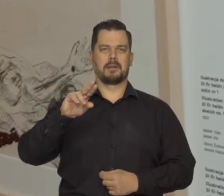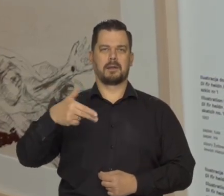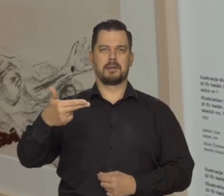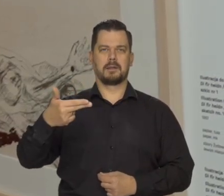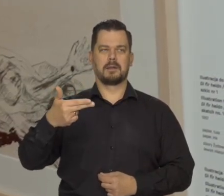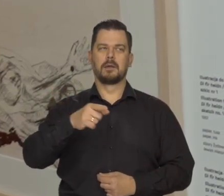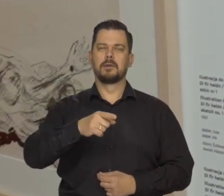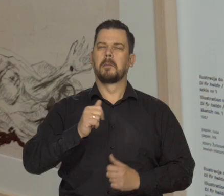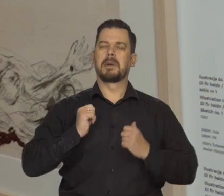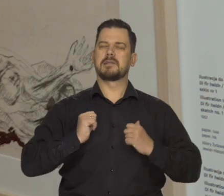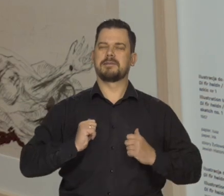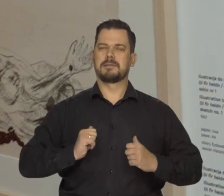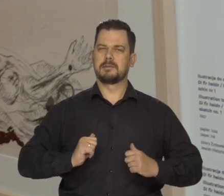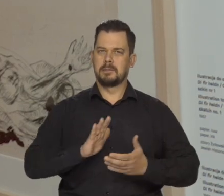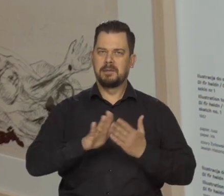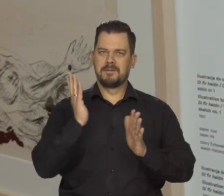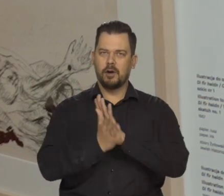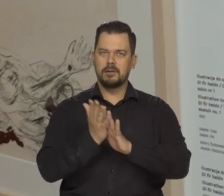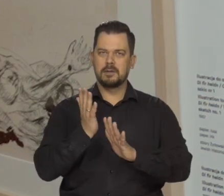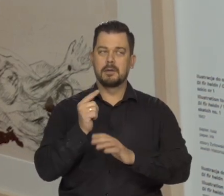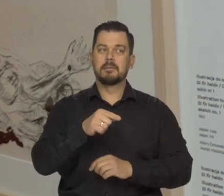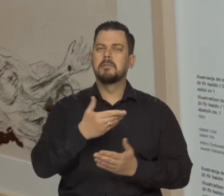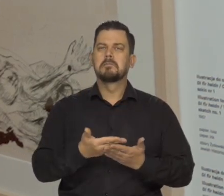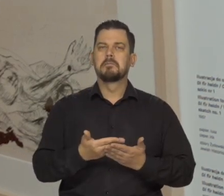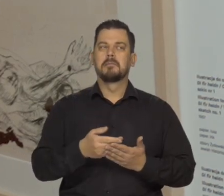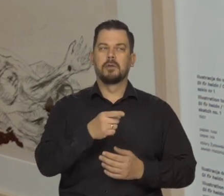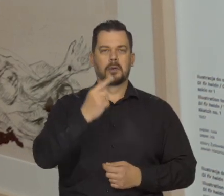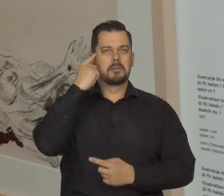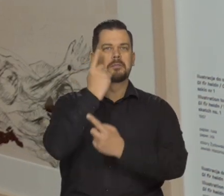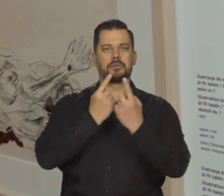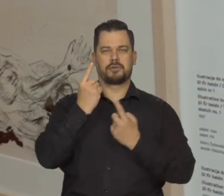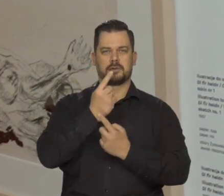Pacyfistyczny wydźwięk opowiadania wynikał prawdopodobnie ze światopoglądu pisarza,